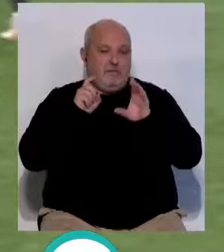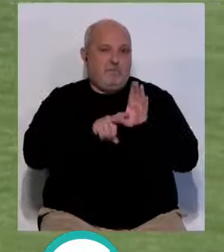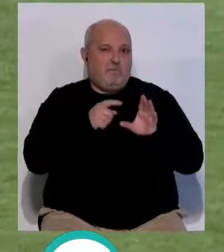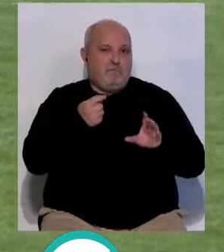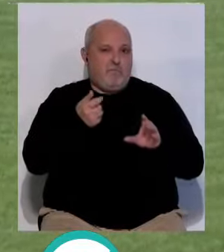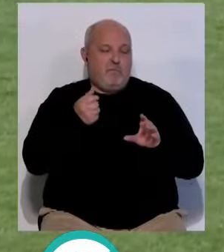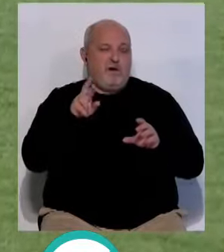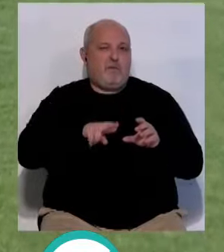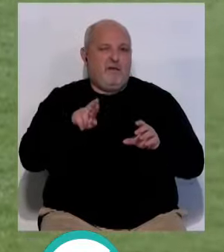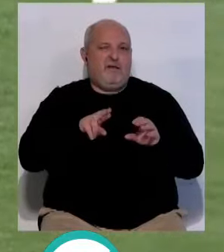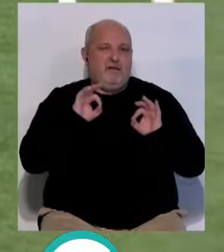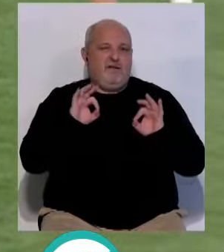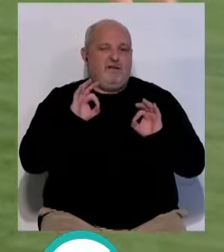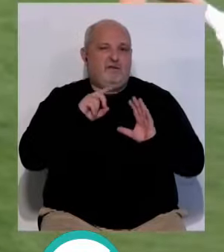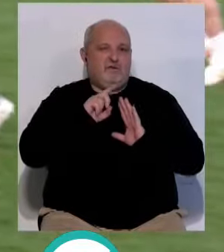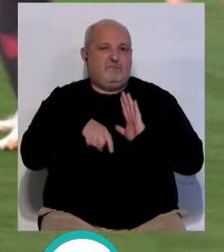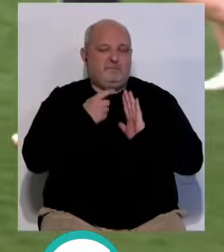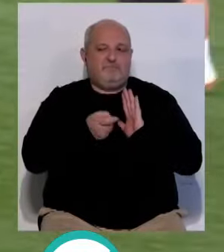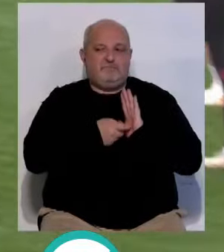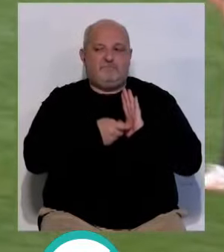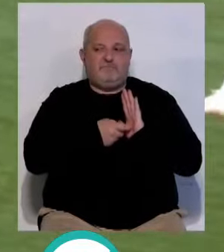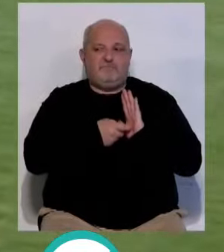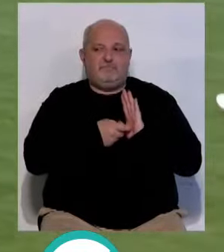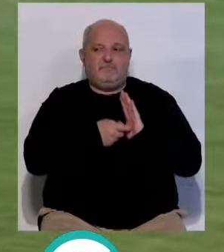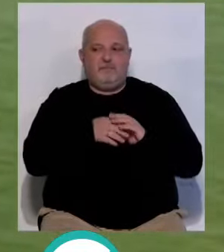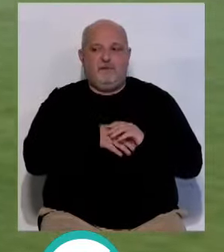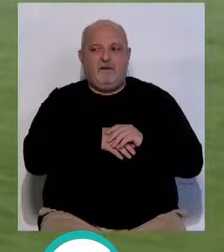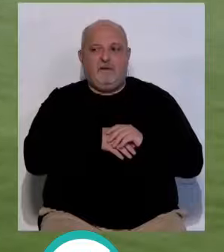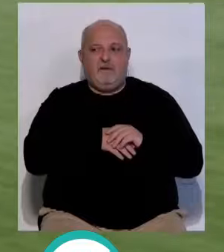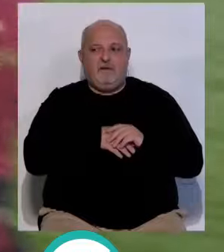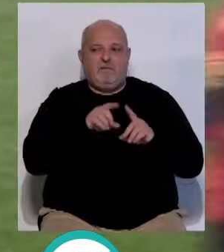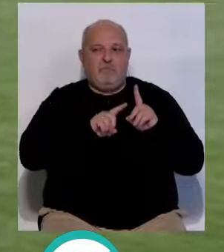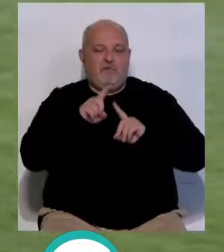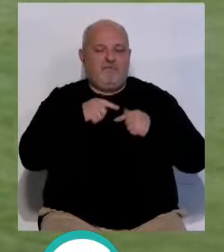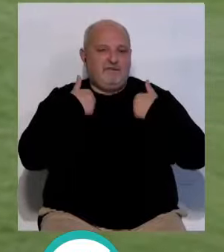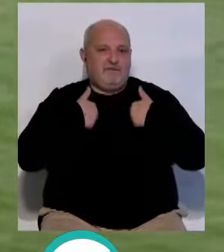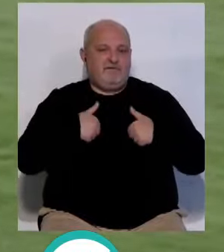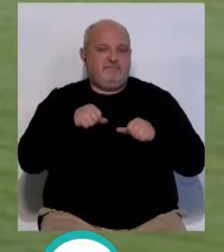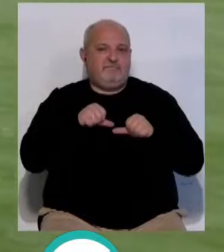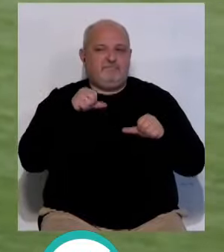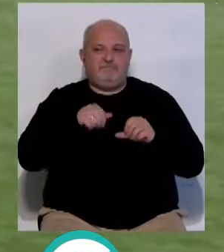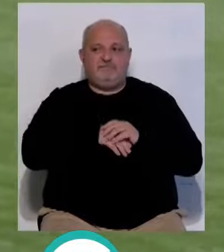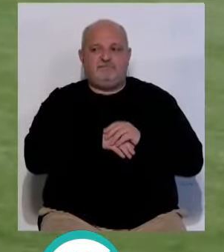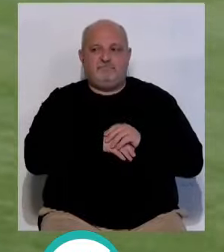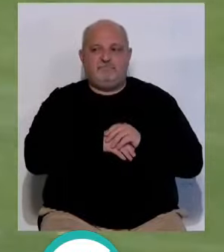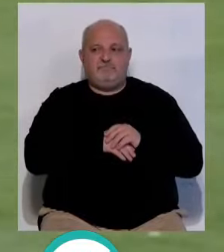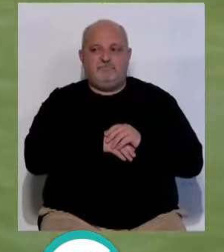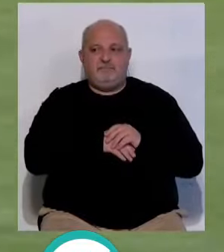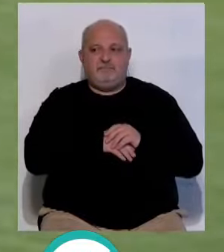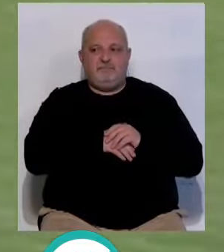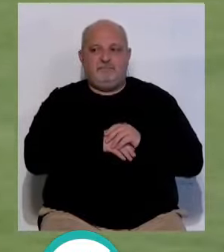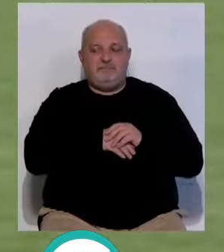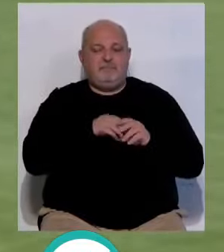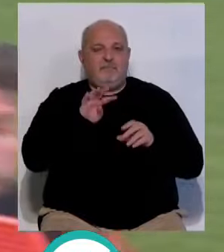recuperarse totalmente de los inconvenientes que tengan la rodilla resulta que juega 45 minutos en